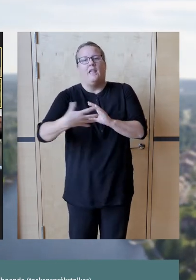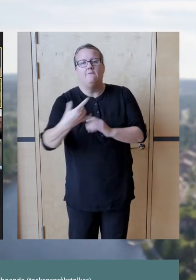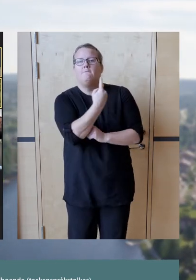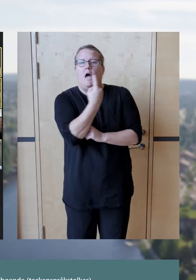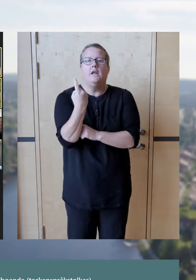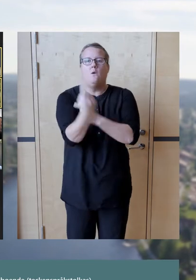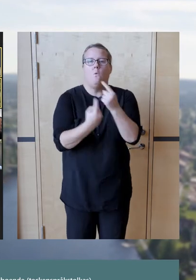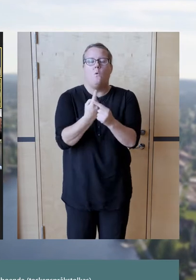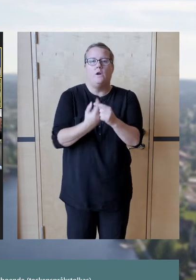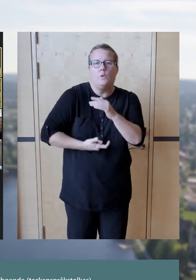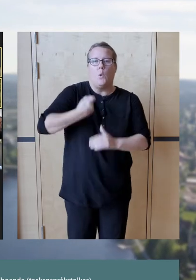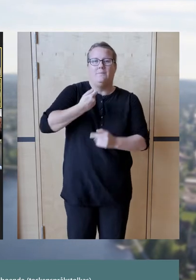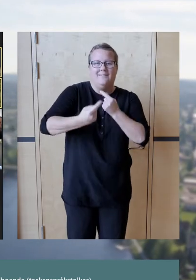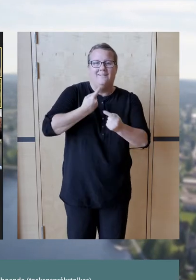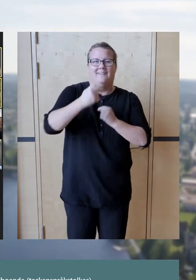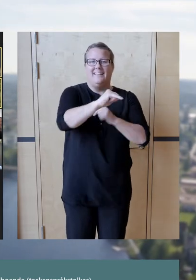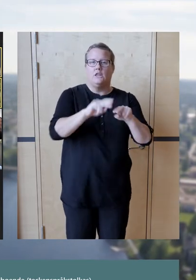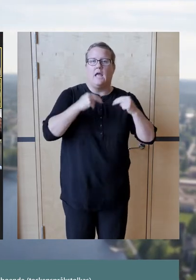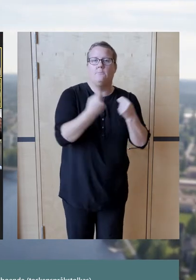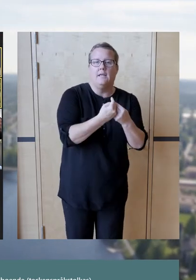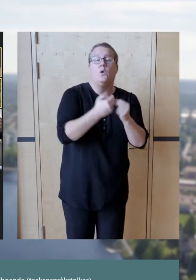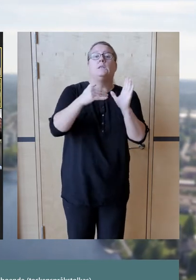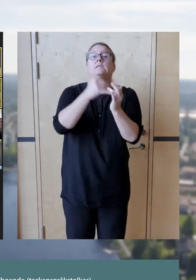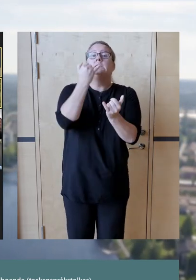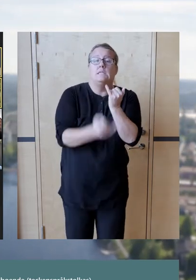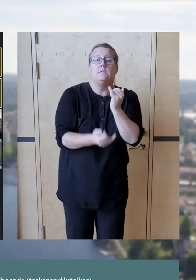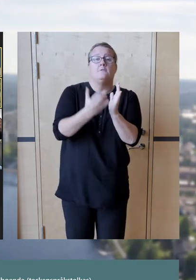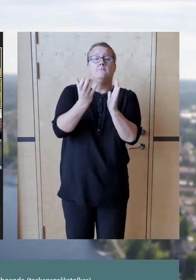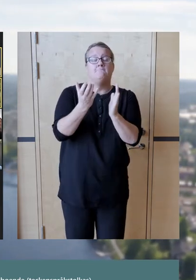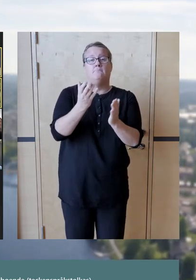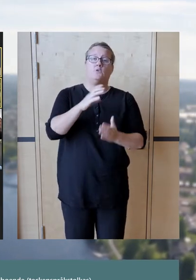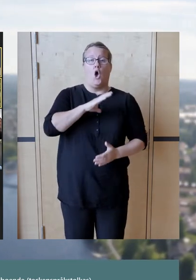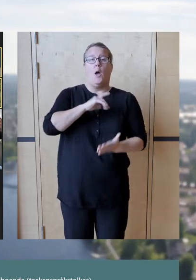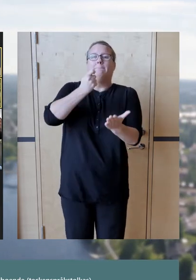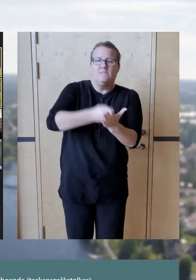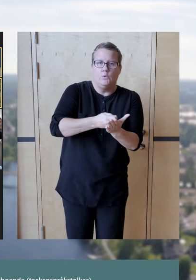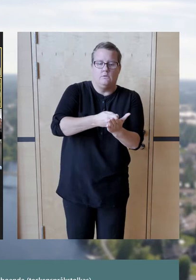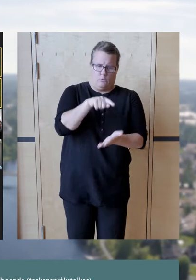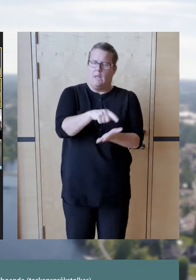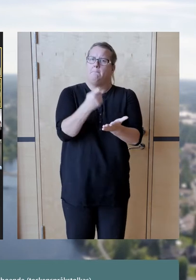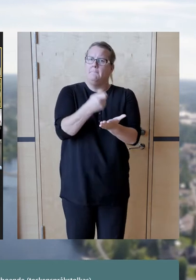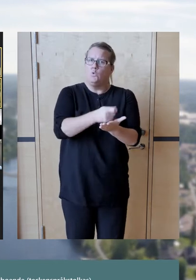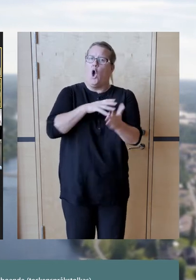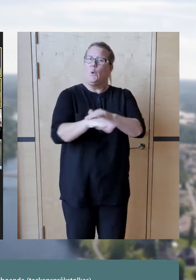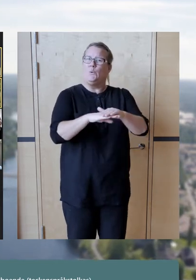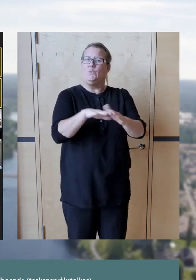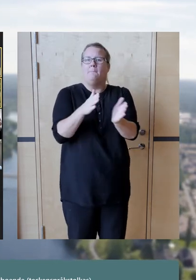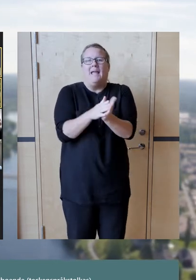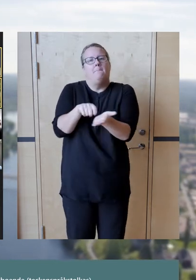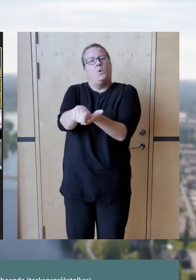86 var dåligt framtidsbygg beslut och beslut har tagits utifrån de prognoser som funnits Inte bara efter godtycke